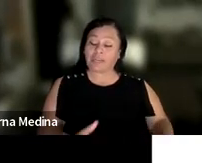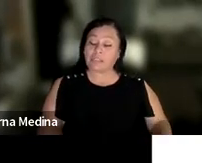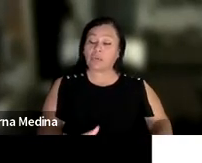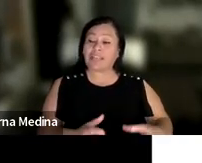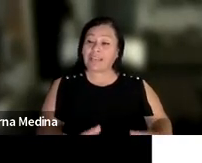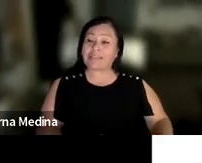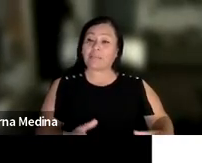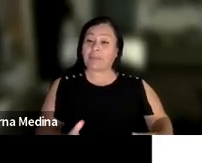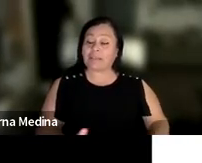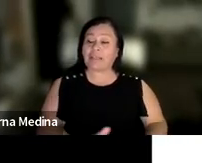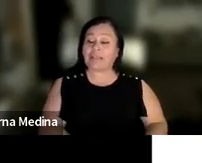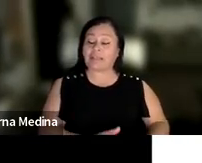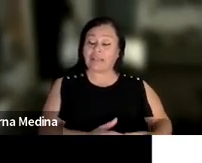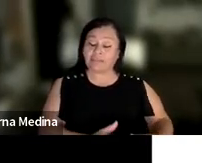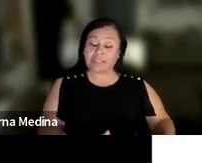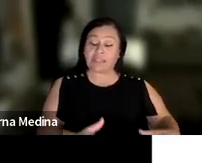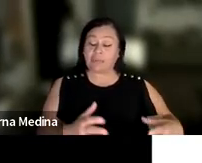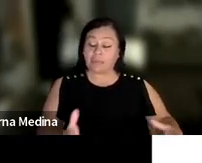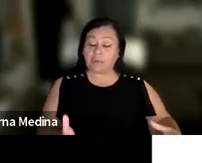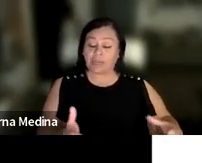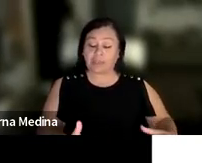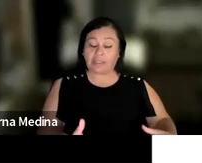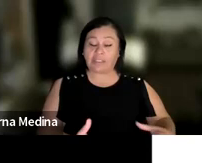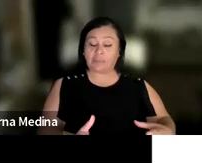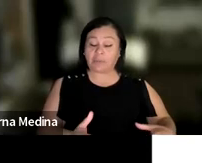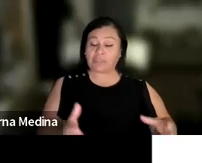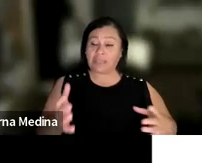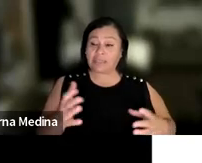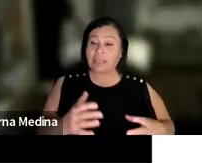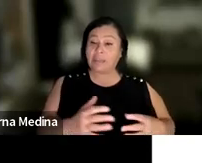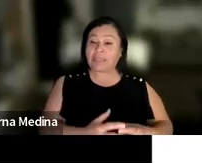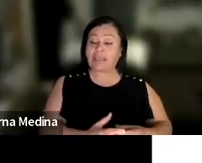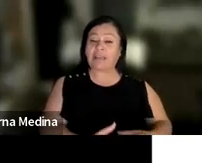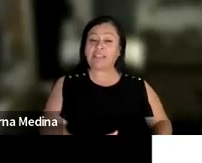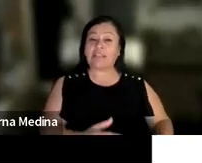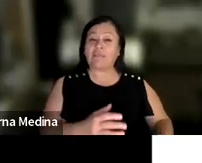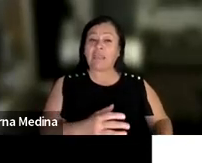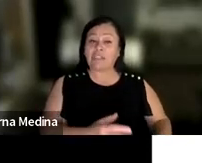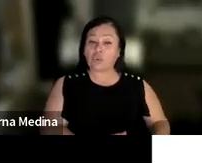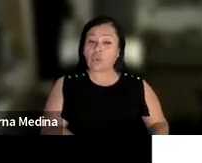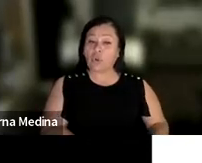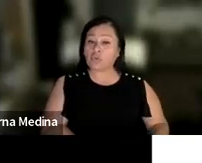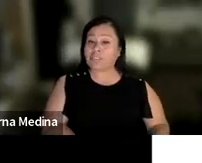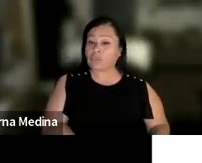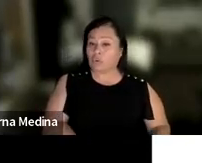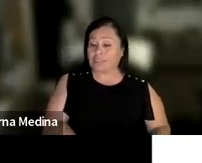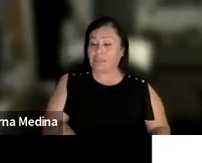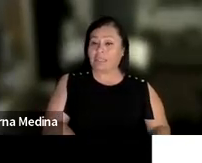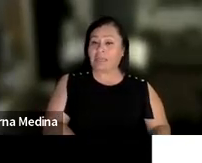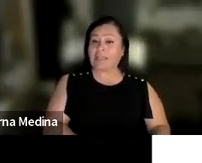retinitis pimetosa y que son lo que más se afecta durante el progreso de esta pérdida de la vista. ¿Verdad?